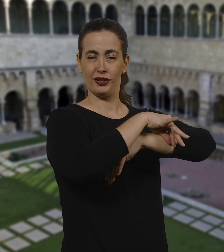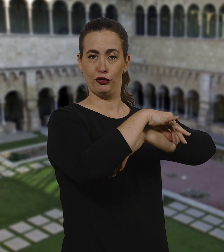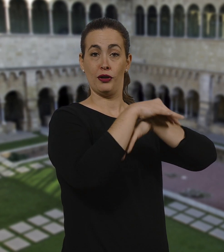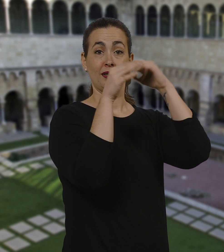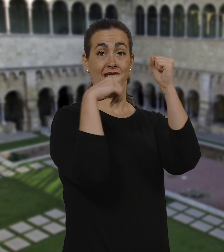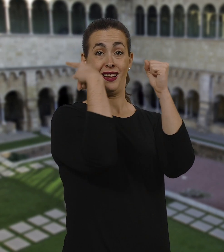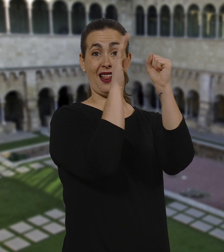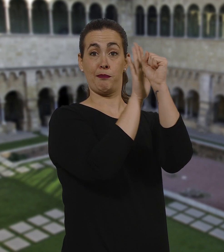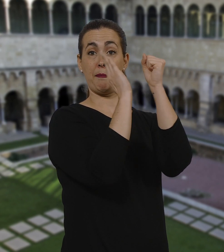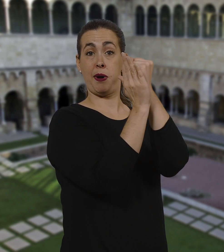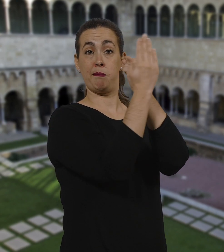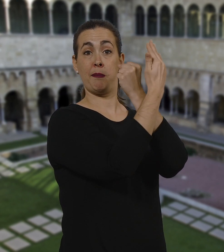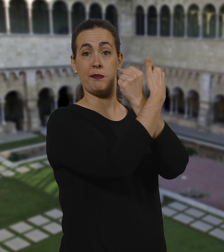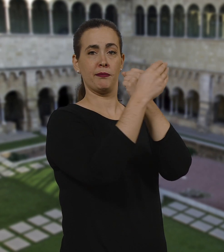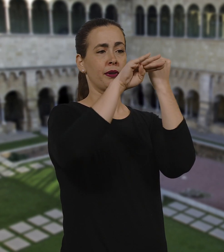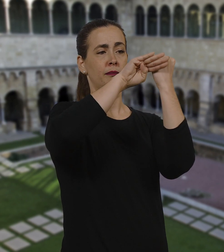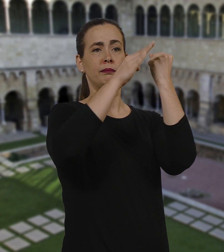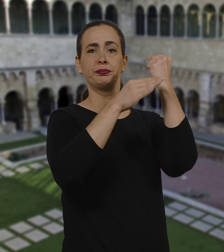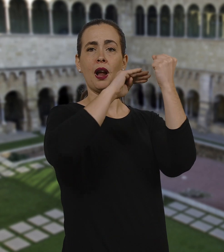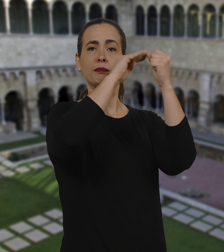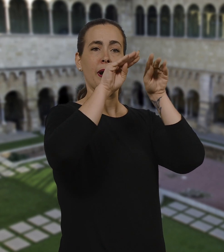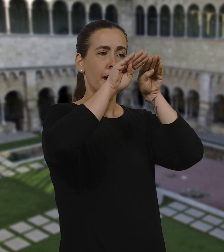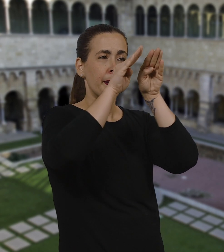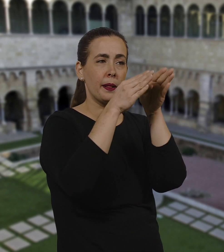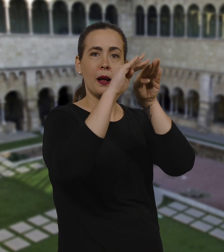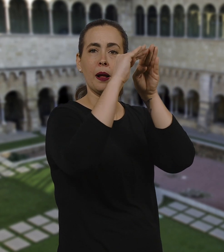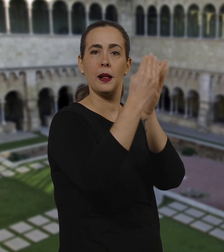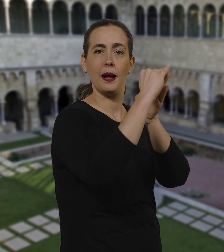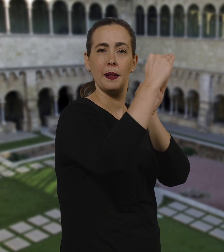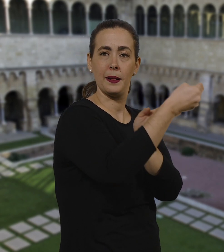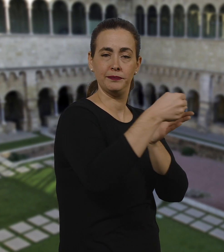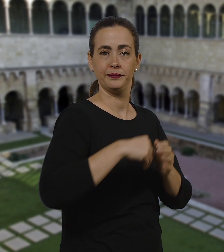i les cares dels capitells per arcs.